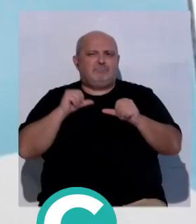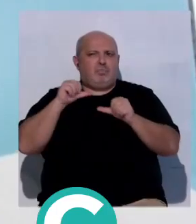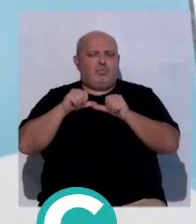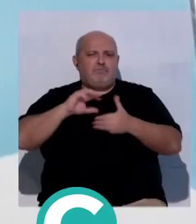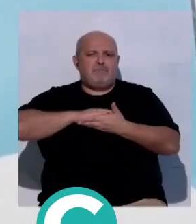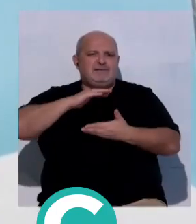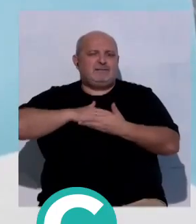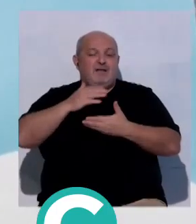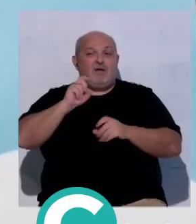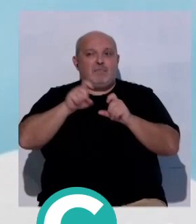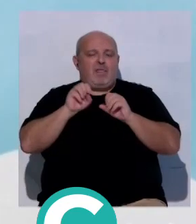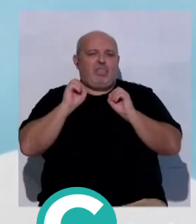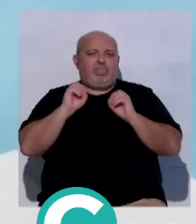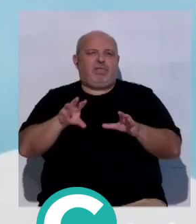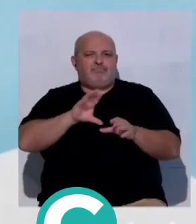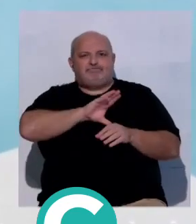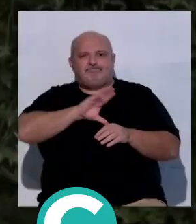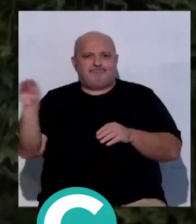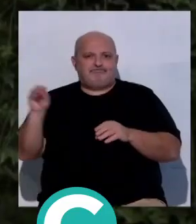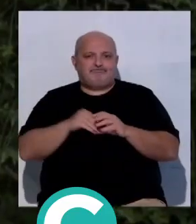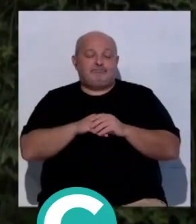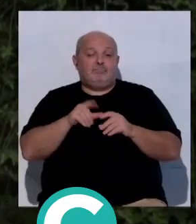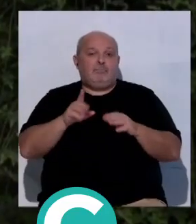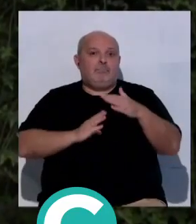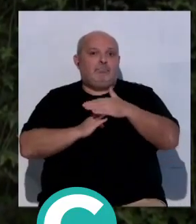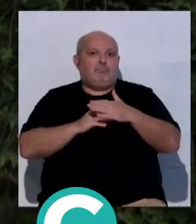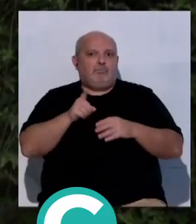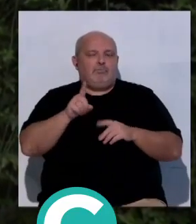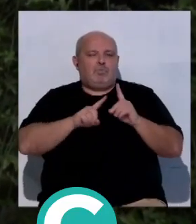tras la marcha de la empresa que ejecutaba la obra una paralización que se produjo cuando su